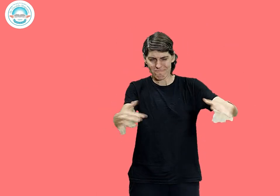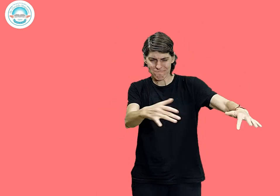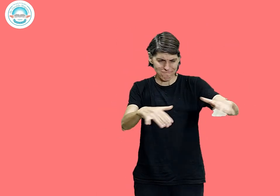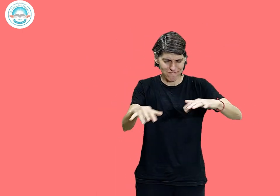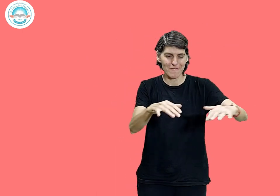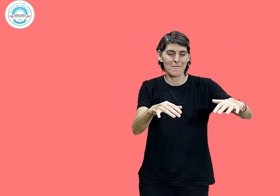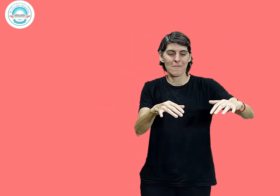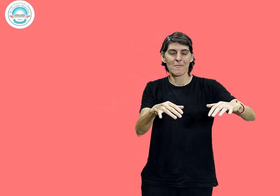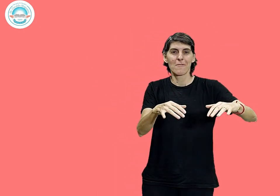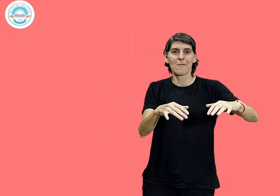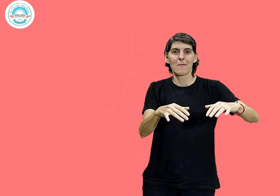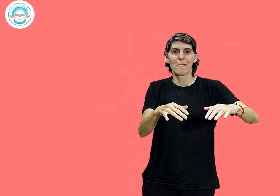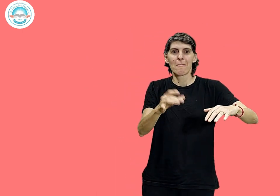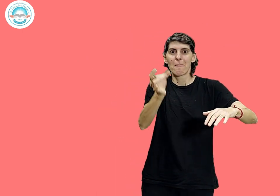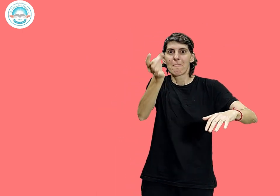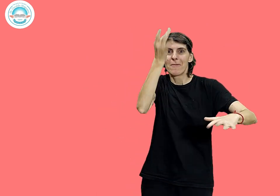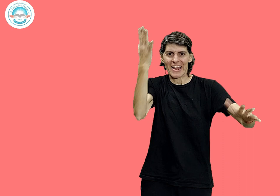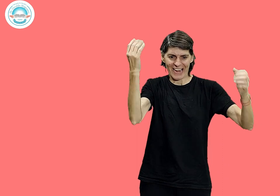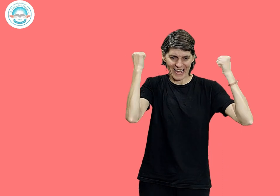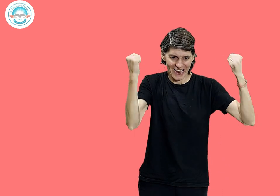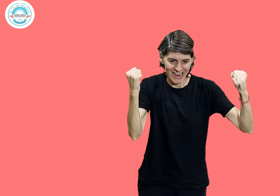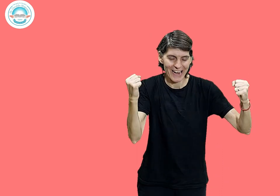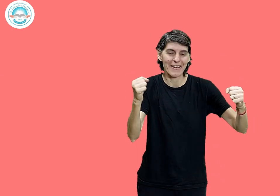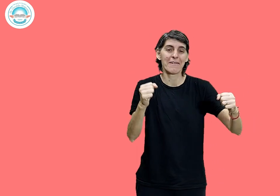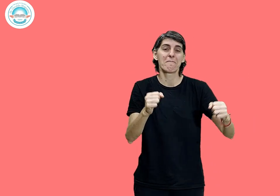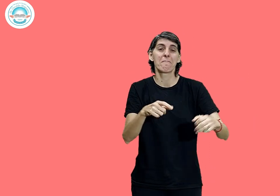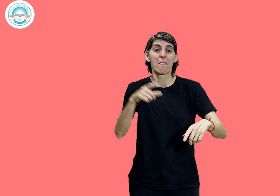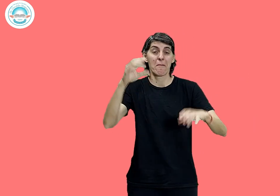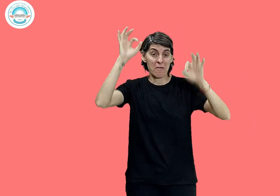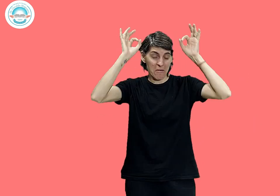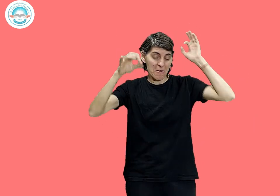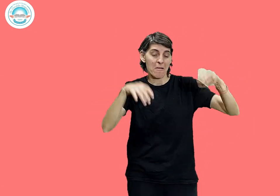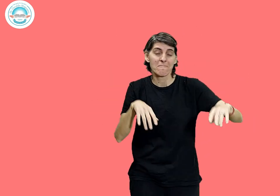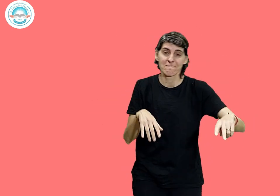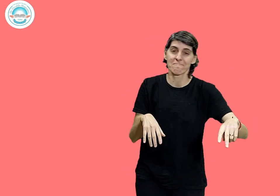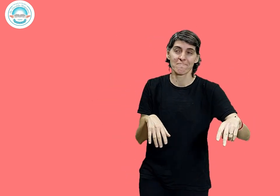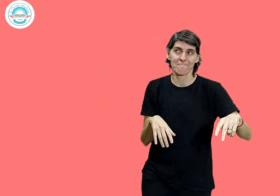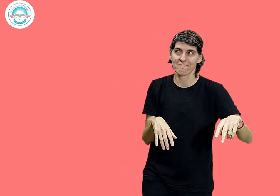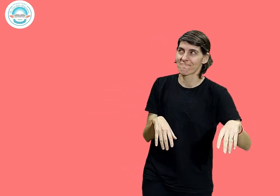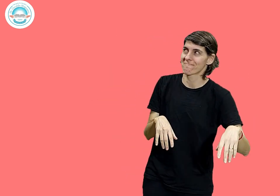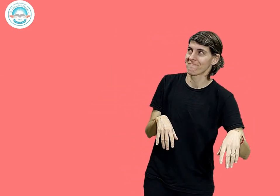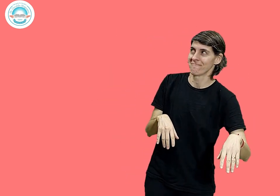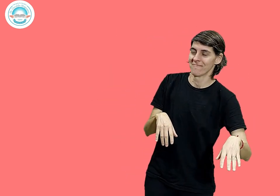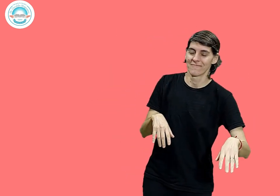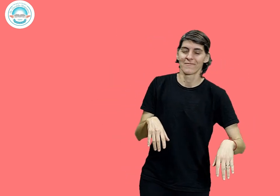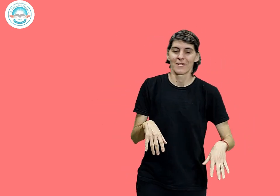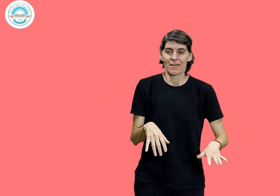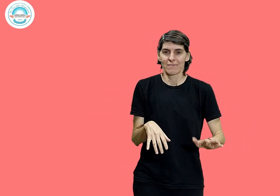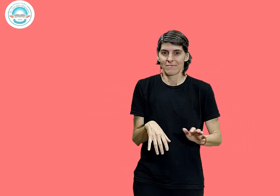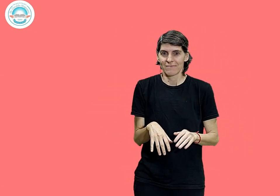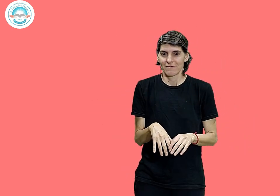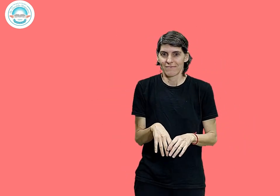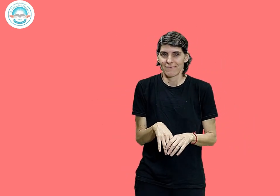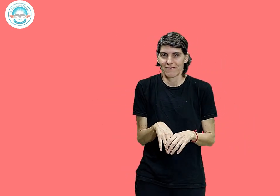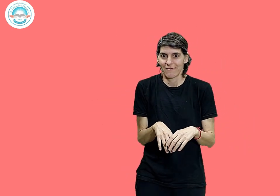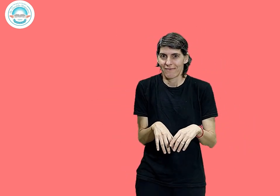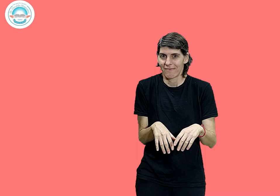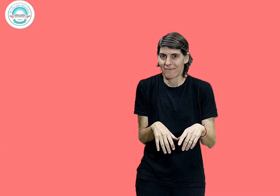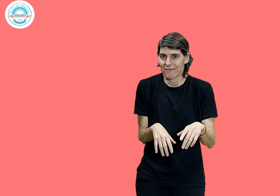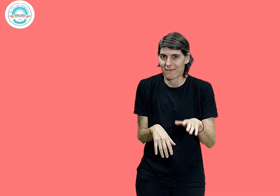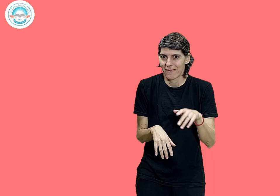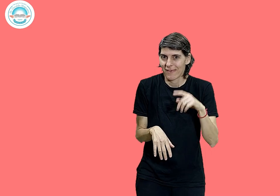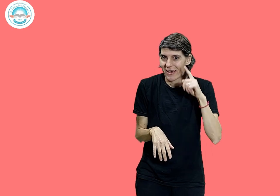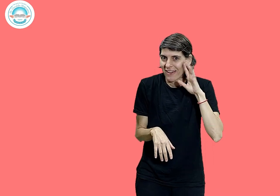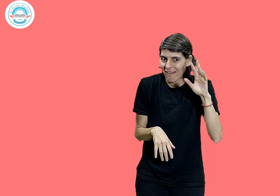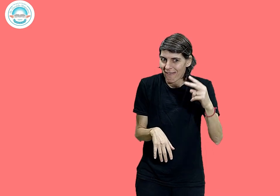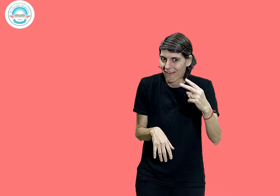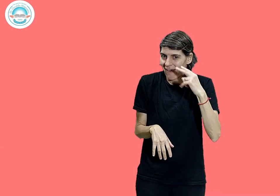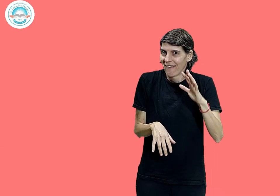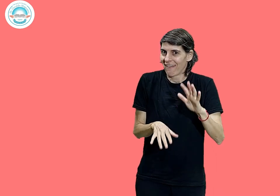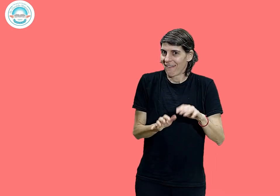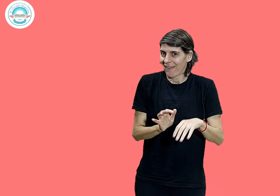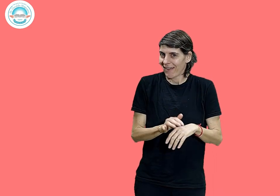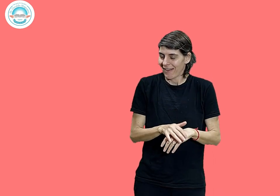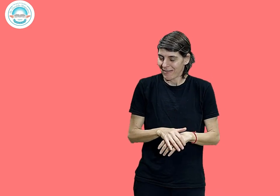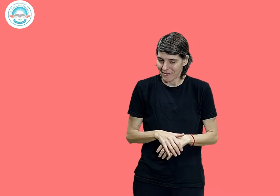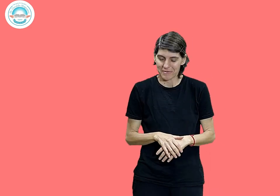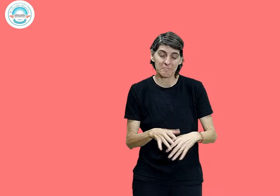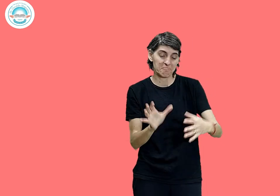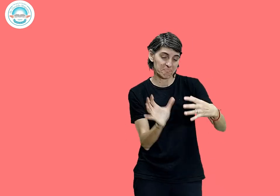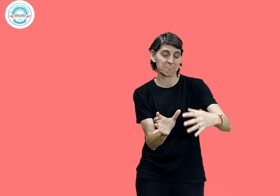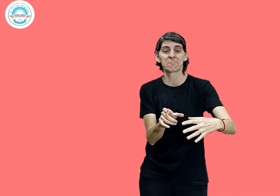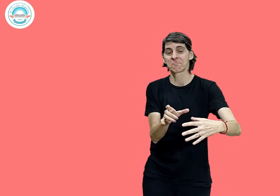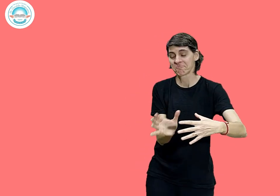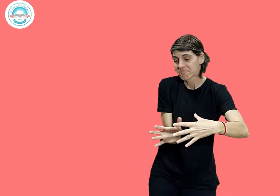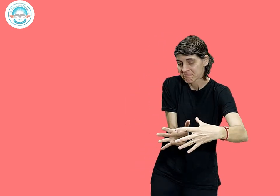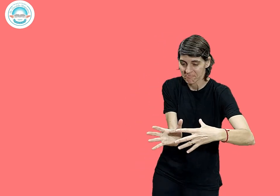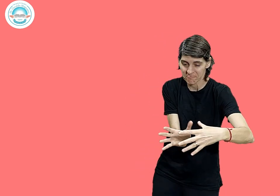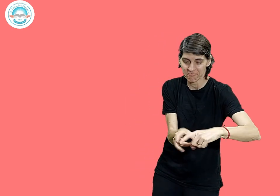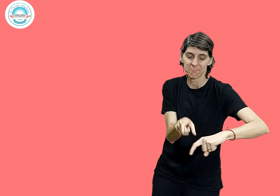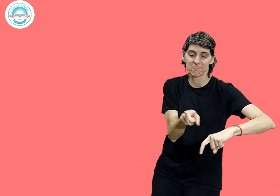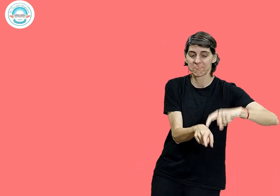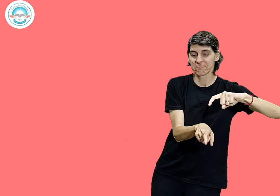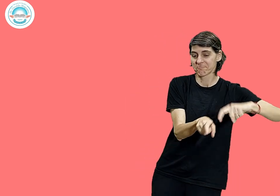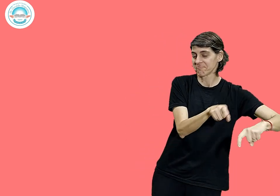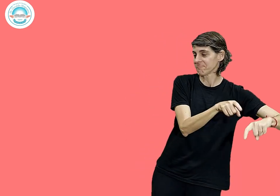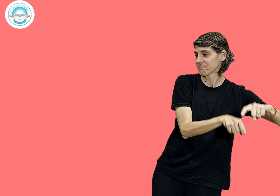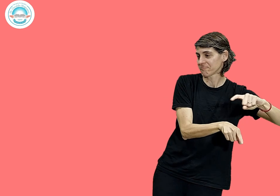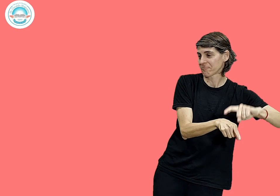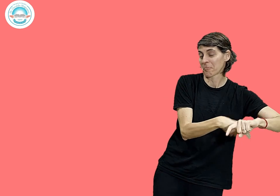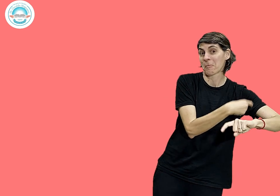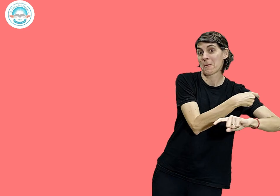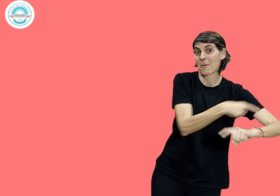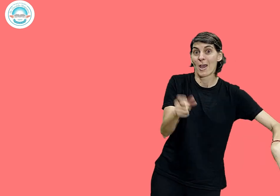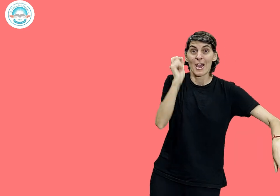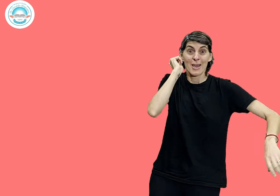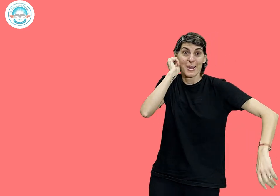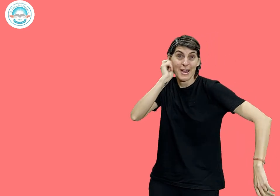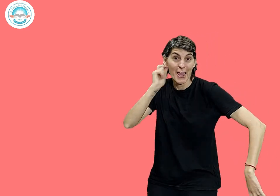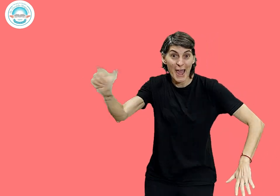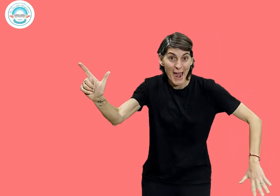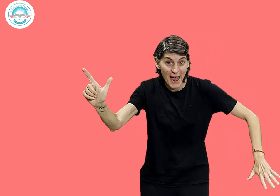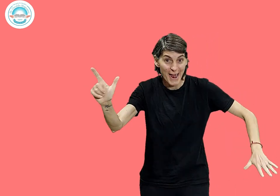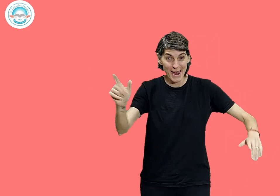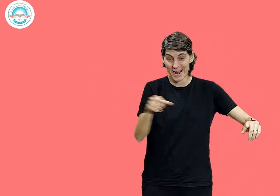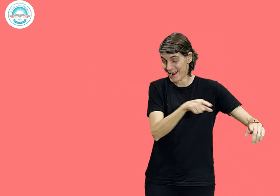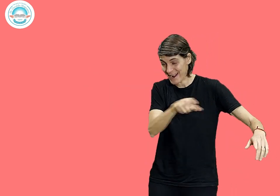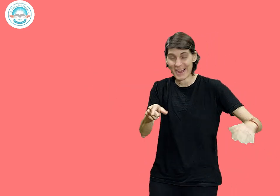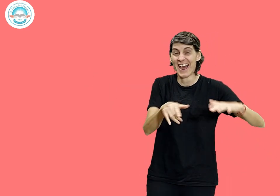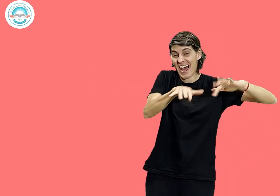¡Penal! Tarántula se acomodó frente a la pelota para patear y me miró,creo... ¡Gol!